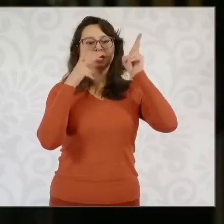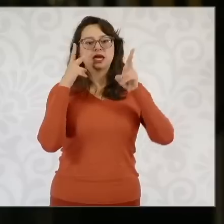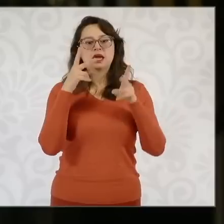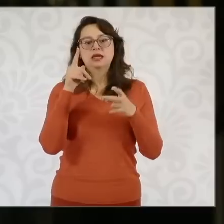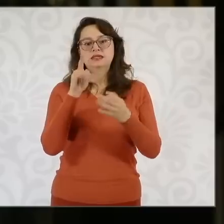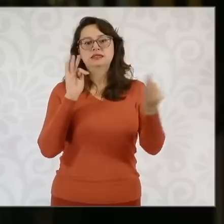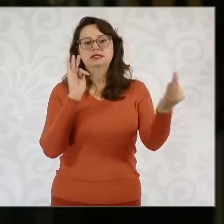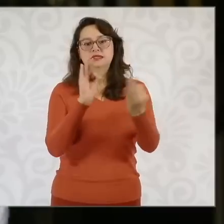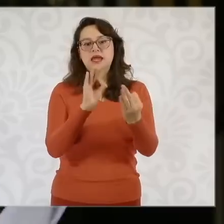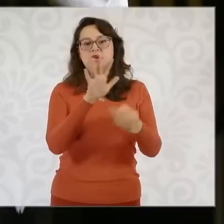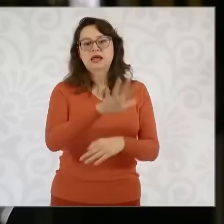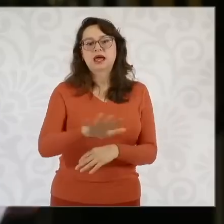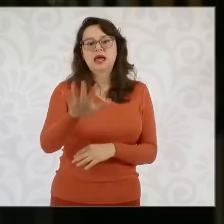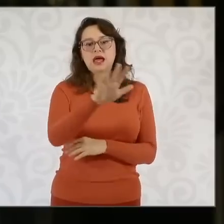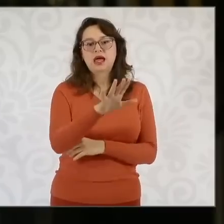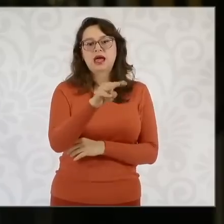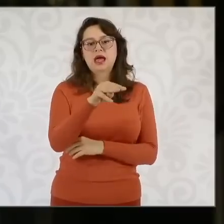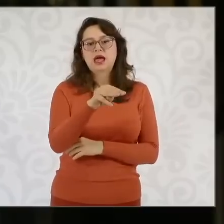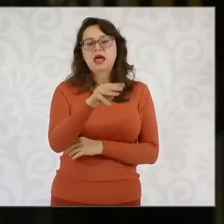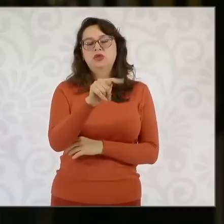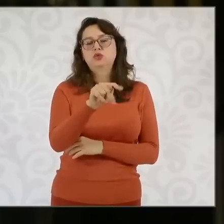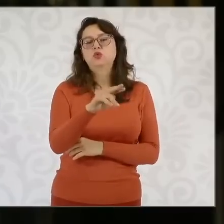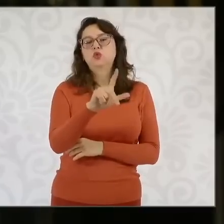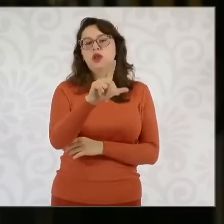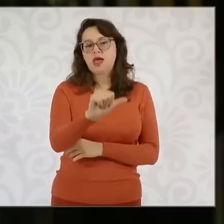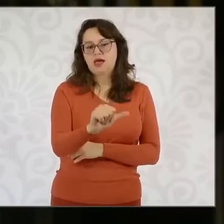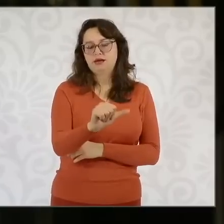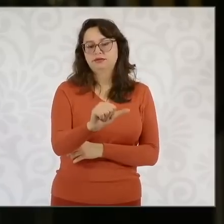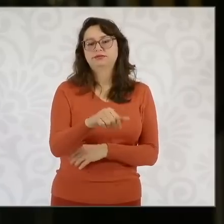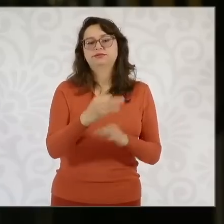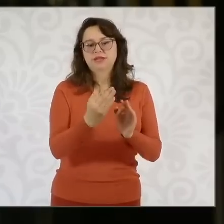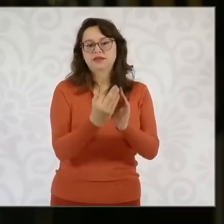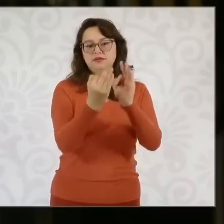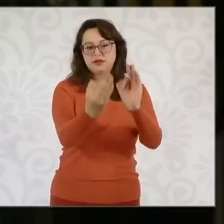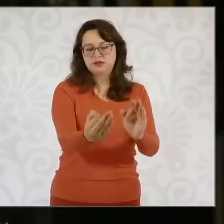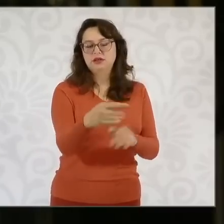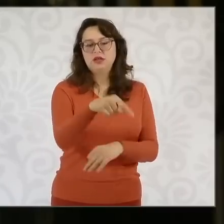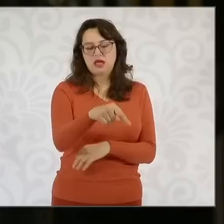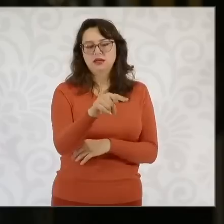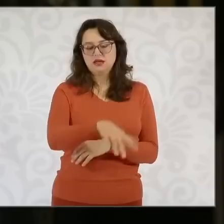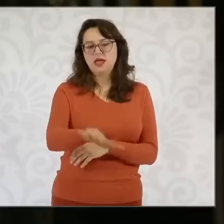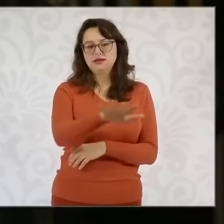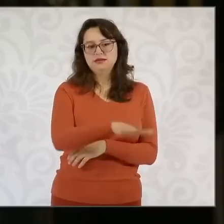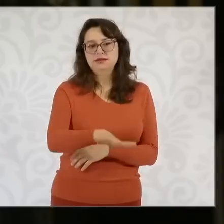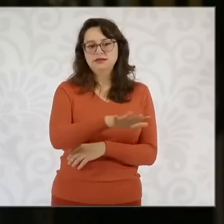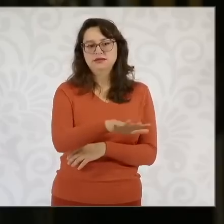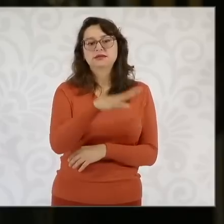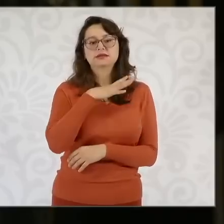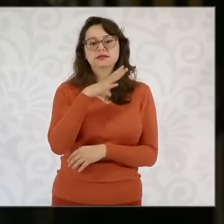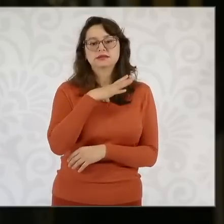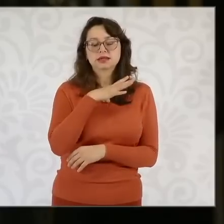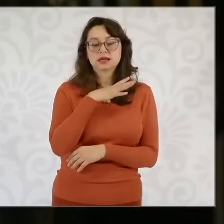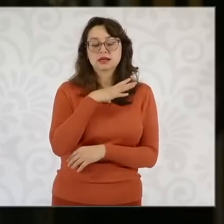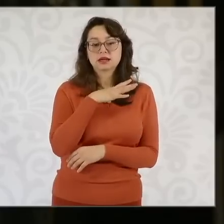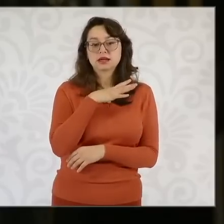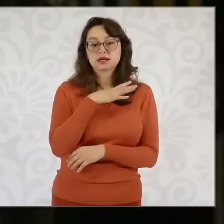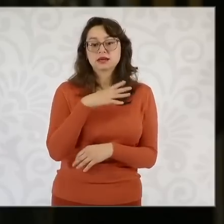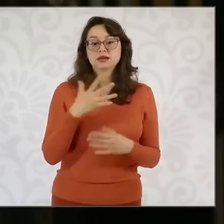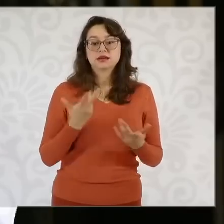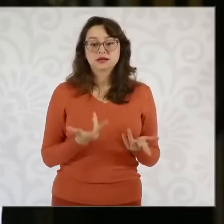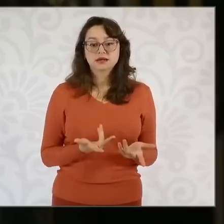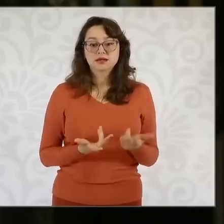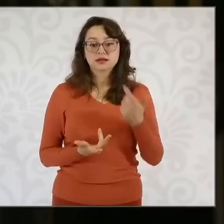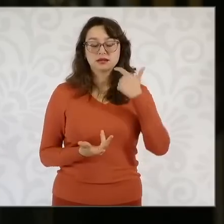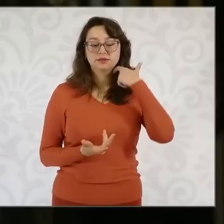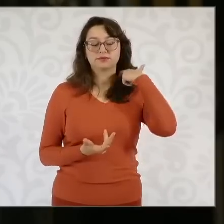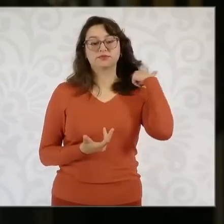mezquital frente a la refinería de Tula y resulta que en este centro Han atendido a lo largo de 19